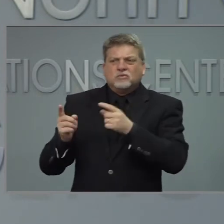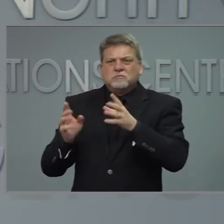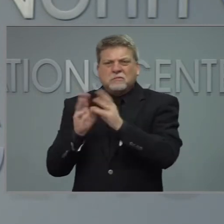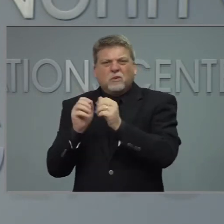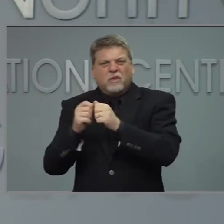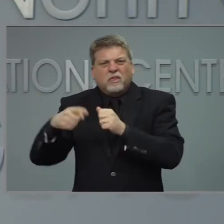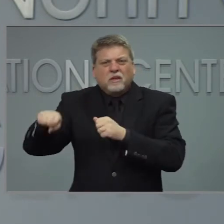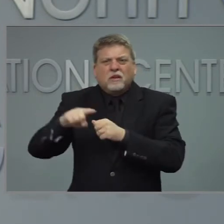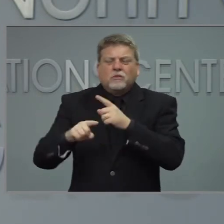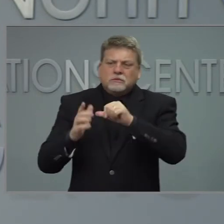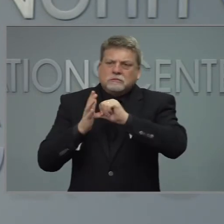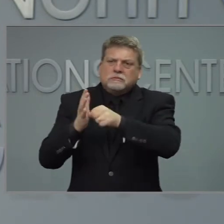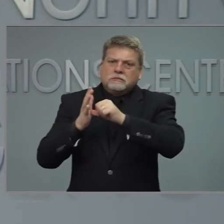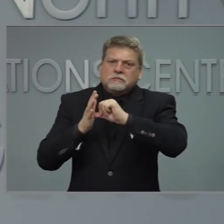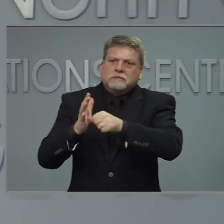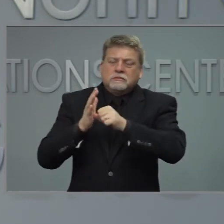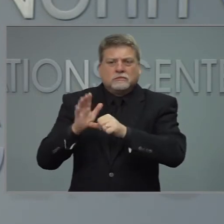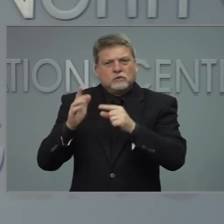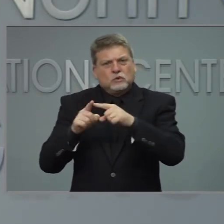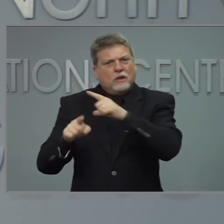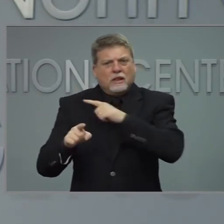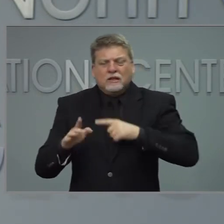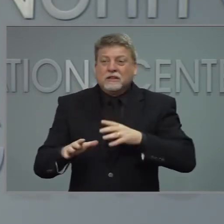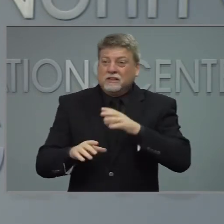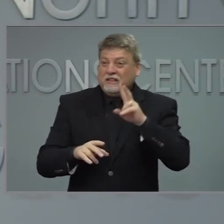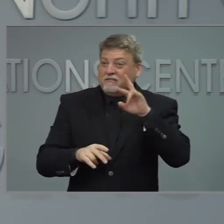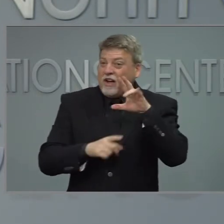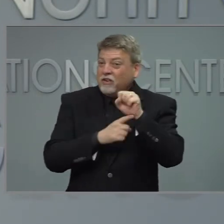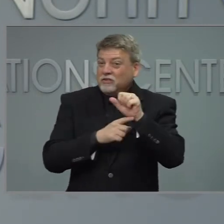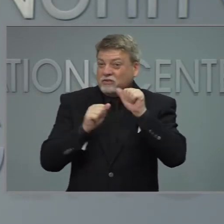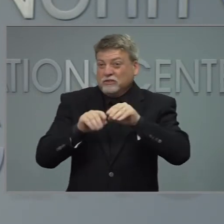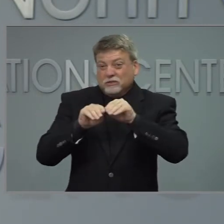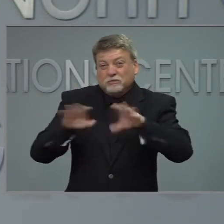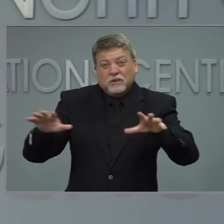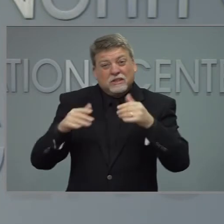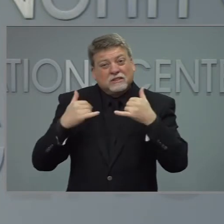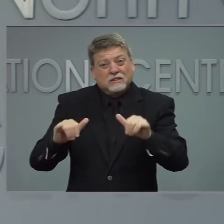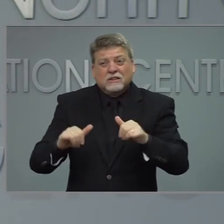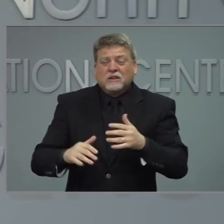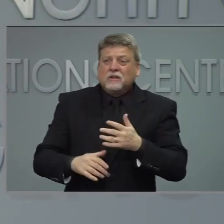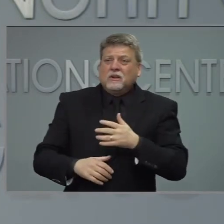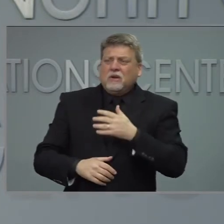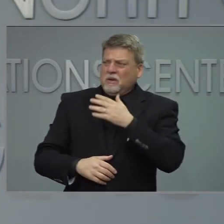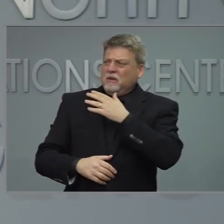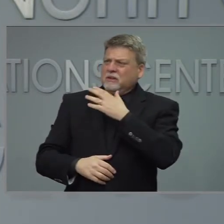algunas de las inquietudes que ha tenido desde siempre que el el virus se transmita por qué